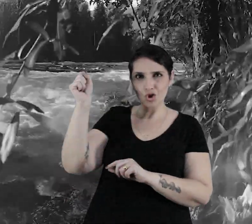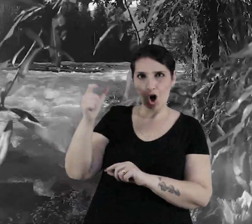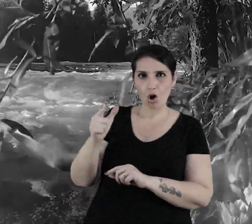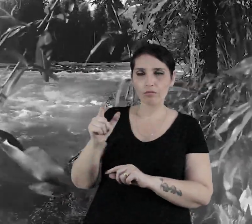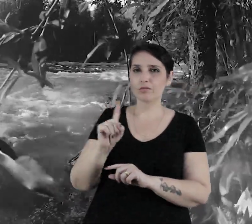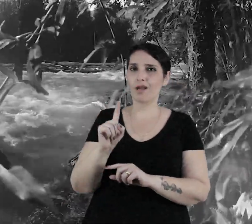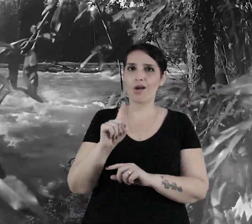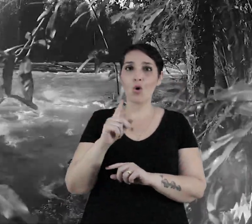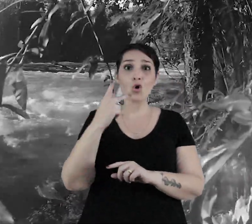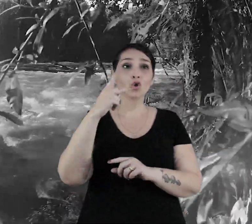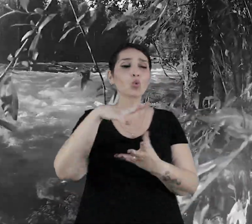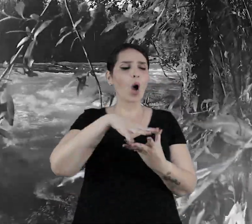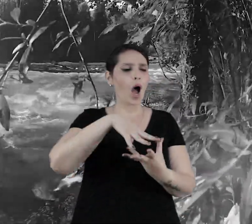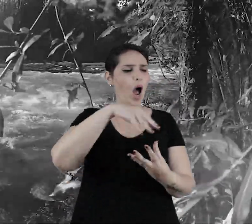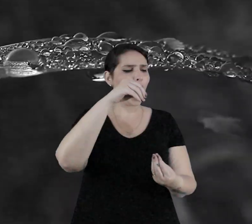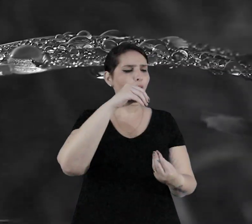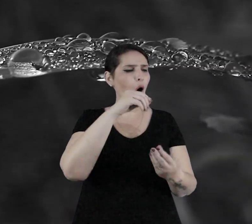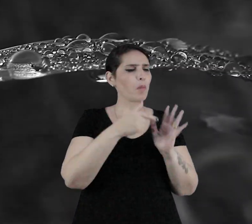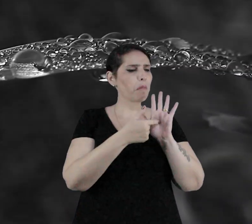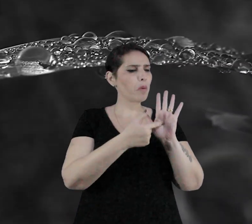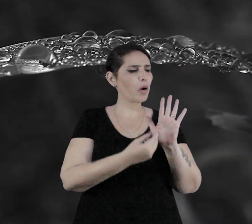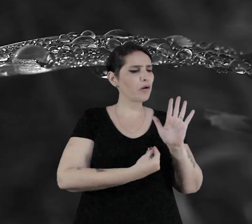não é menor que a vida.